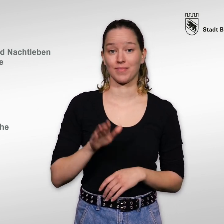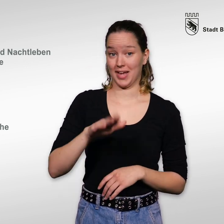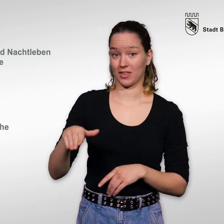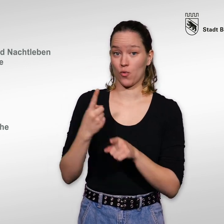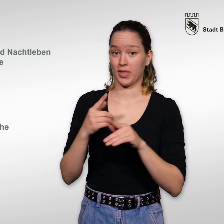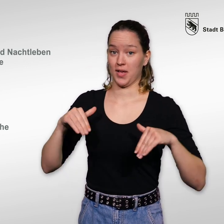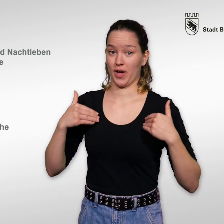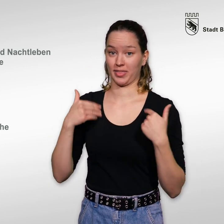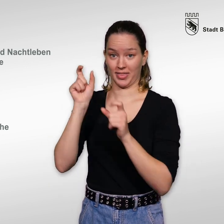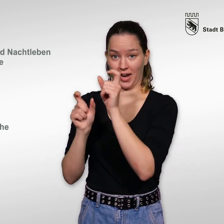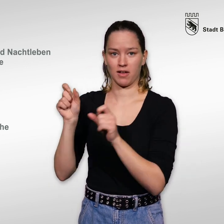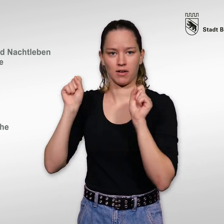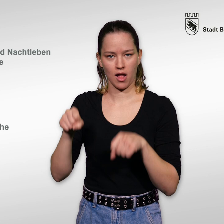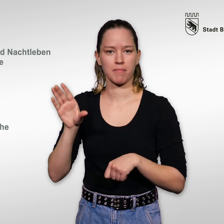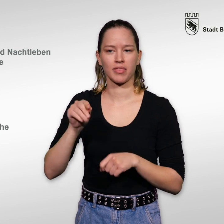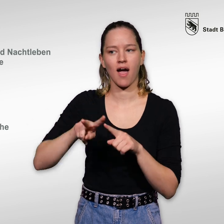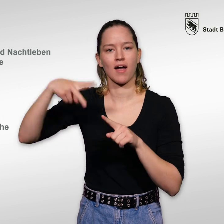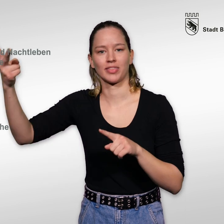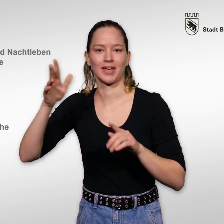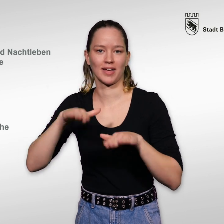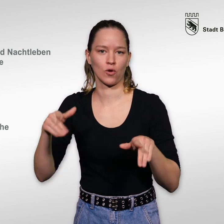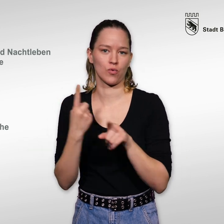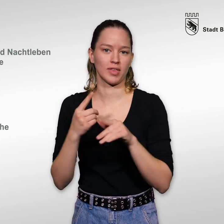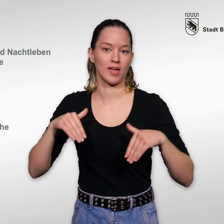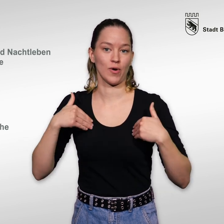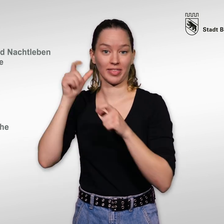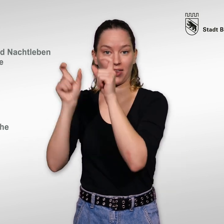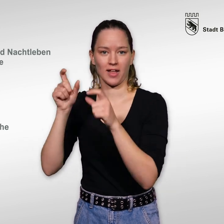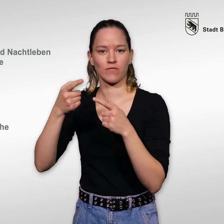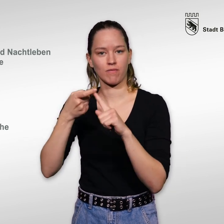Zusammen mit Kids aus der Nachbarschaft können Kinder und Jugendliche